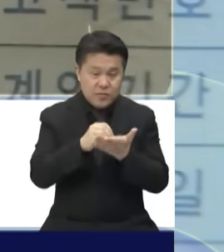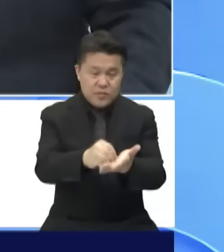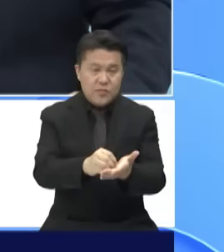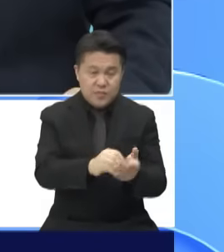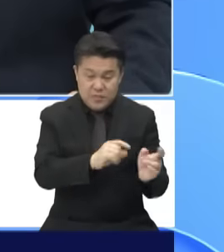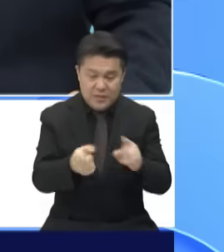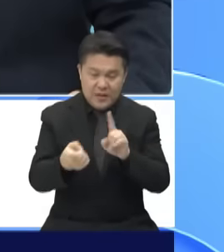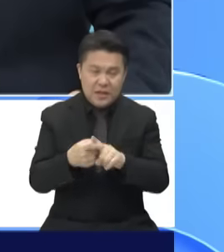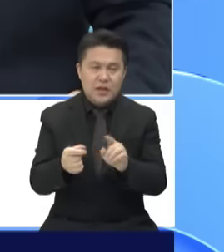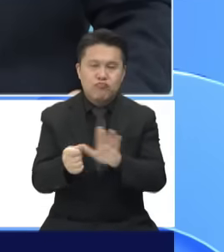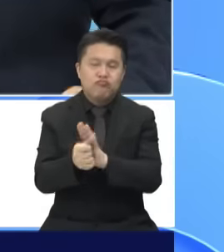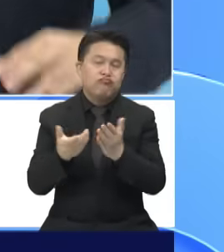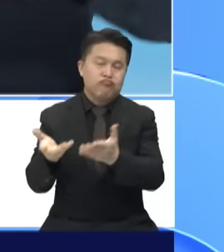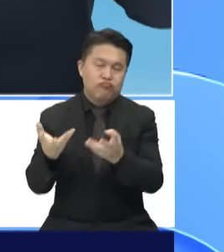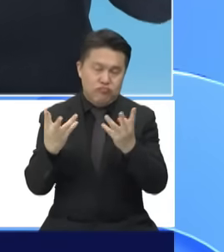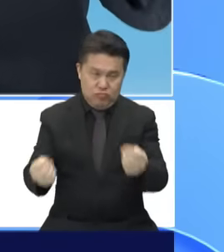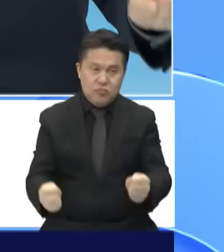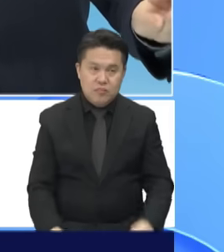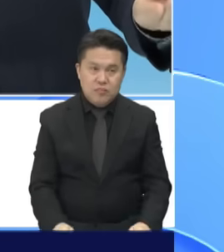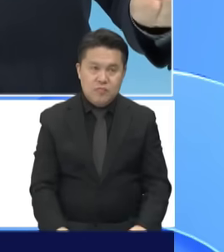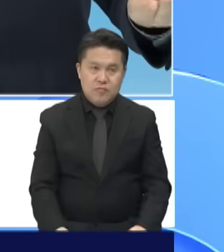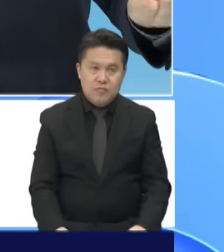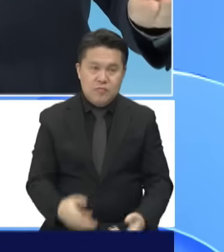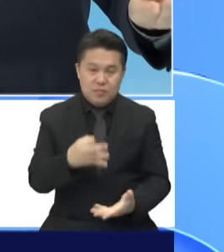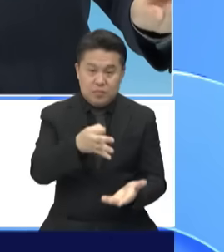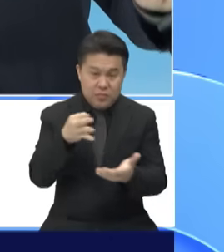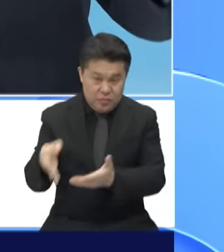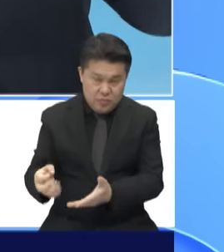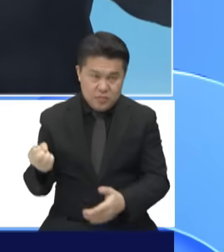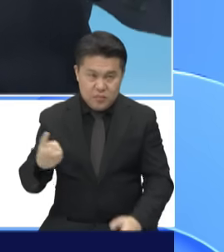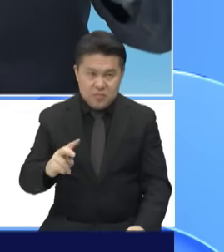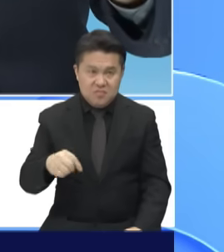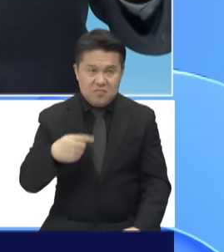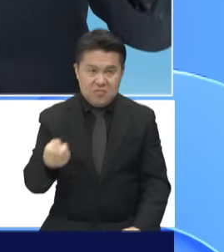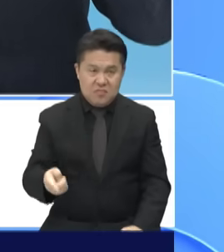부분에 한해서 많은 혜택을 좀 줍니다. 증여 부분이라든가 또 신혼부부라든가